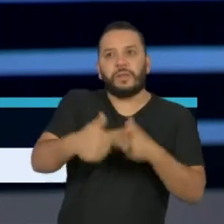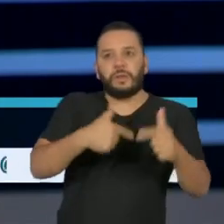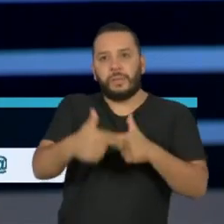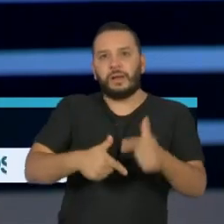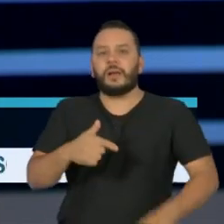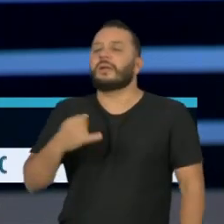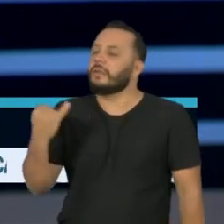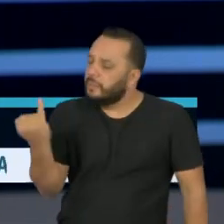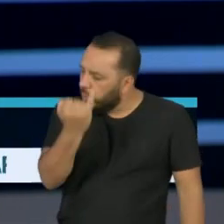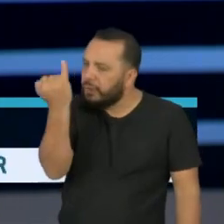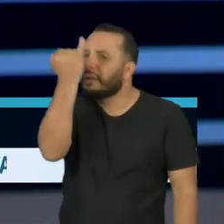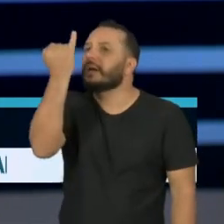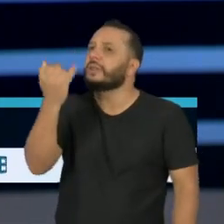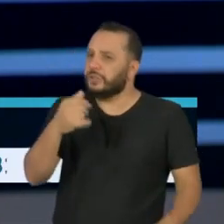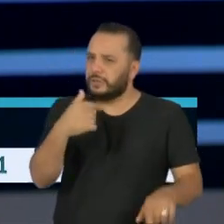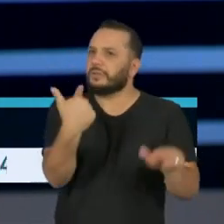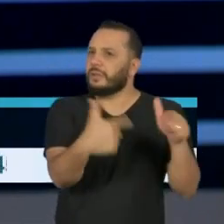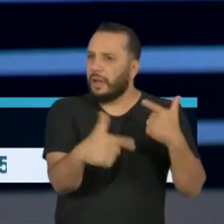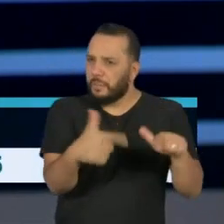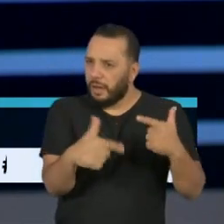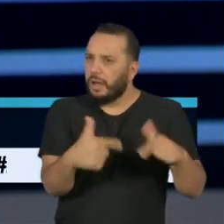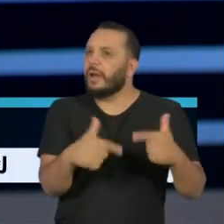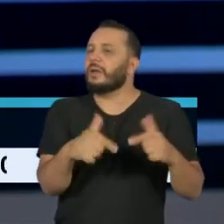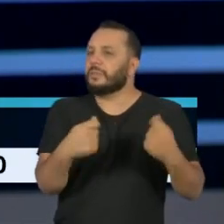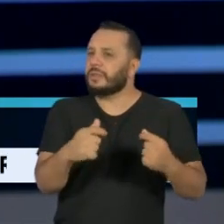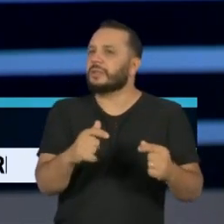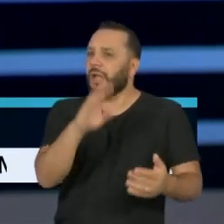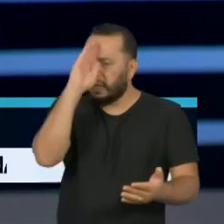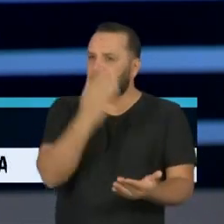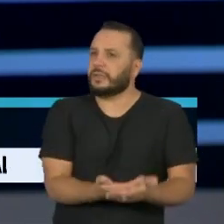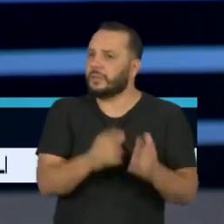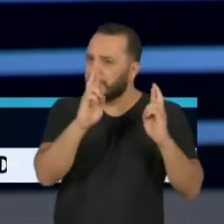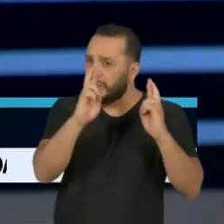Sem esse tipo de medida e sem essa esperança... estou falando como médico, eu estou vendo